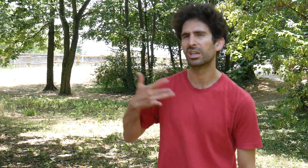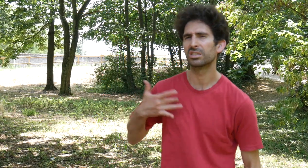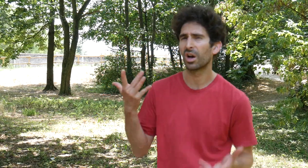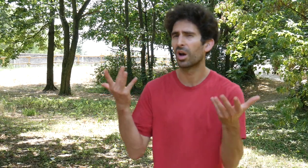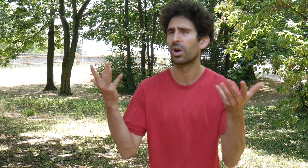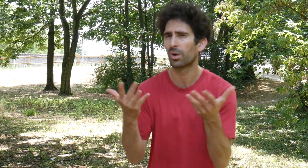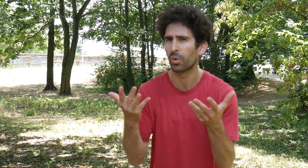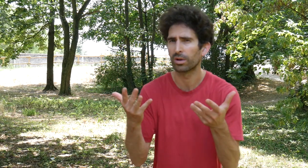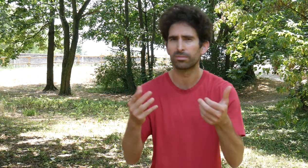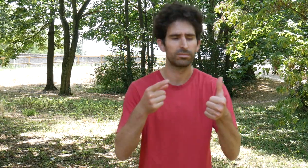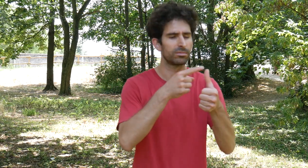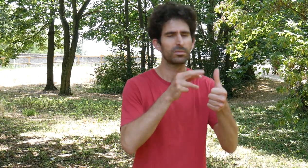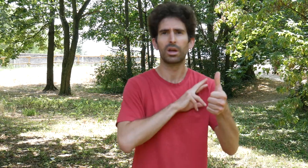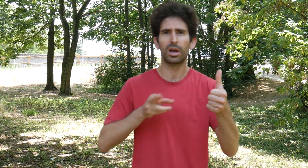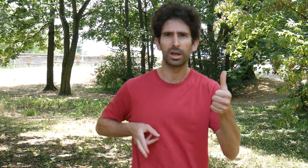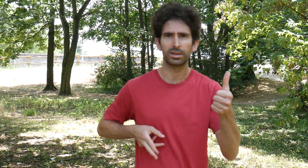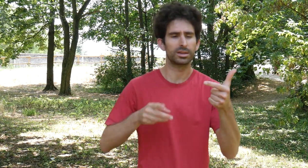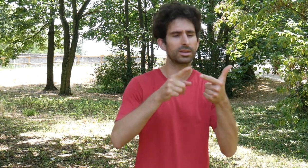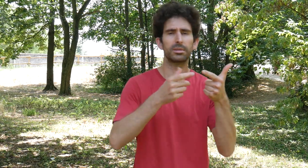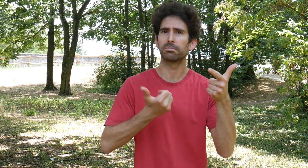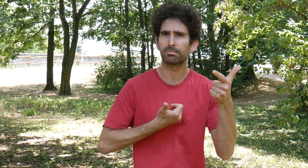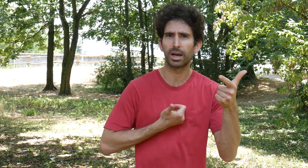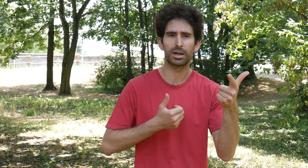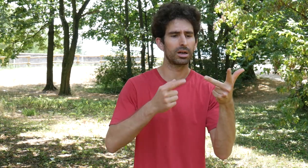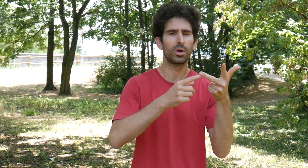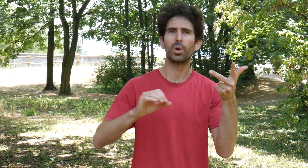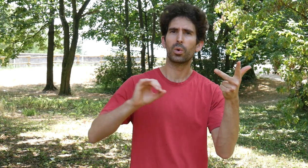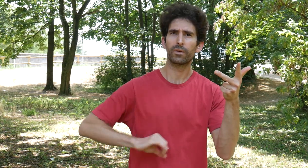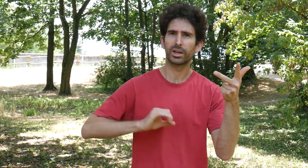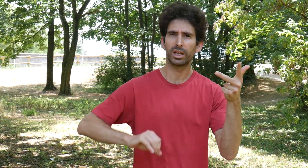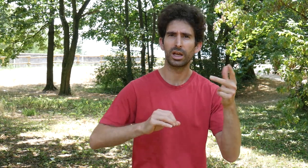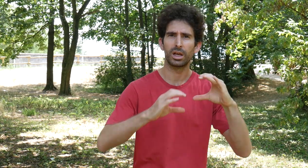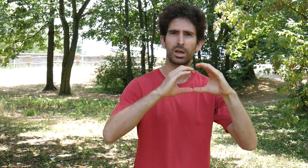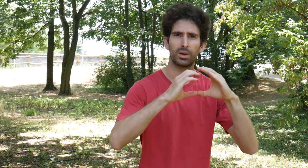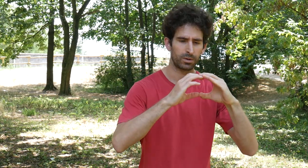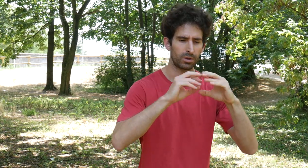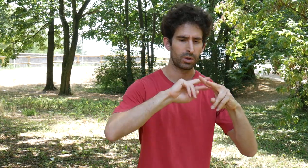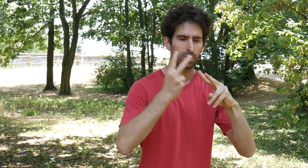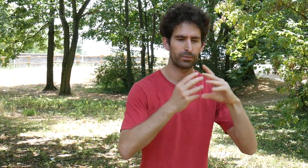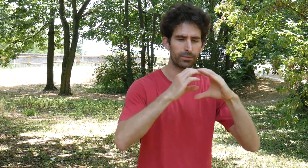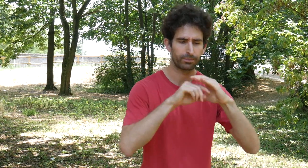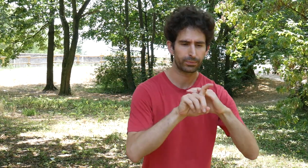Ce qui est intéressant chez la reine, les mâles et les ouvrières, c'est la durée de gestation